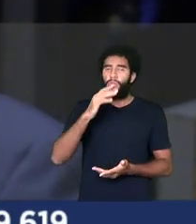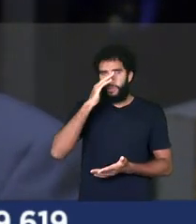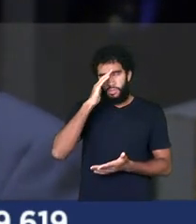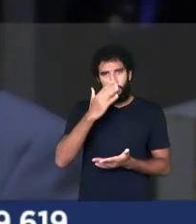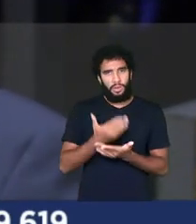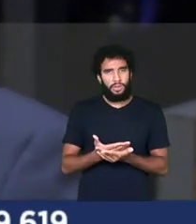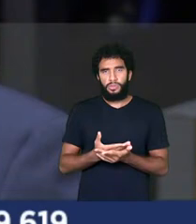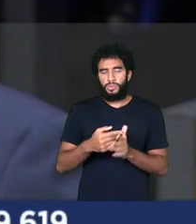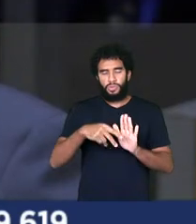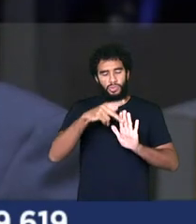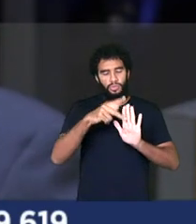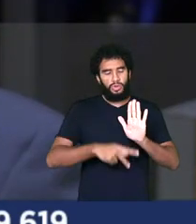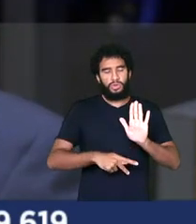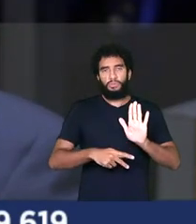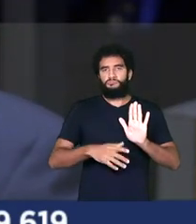REFLETE UMA COMPREENSÃO DO QUE ESTÁ DITO NO PROJETO.